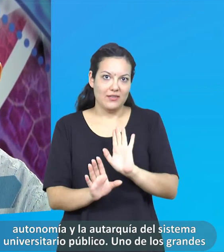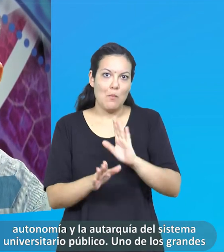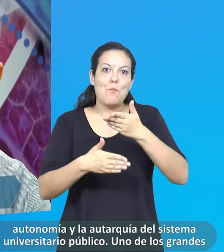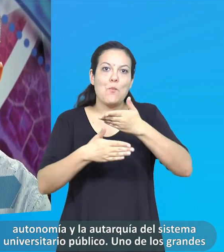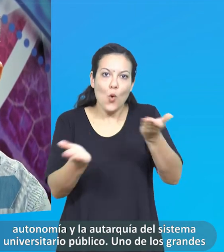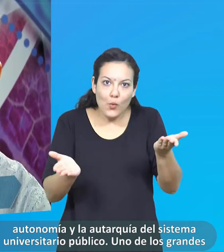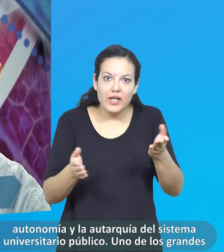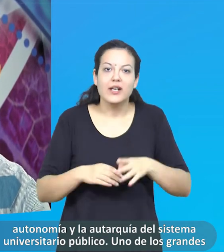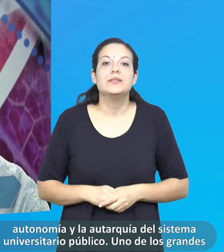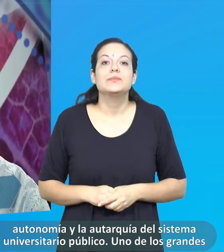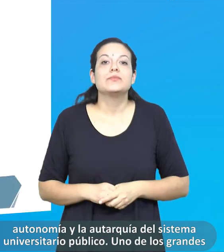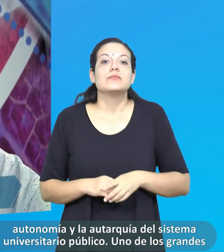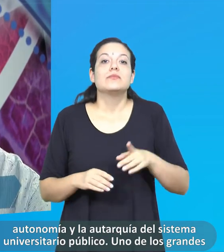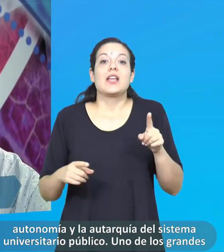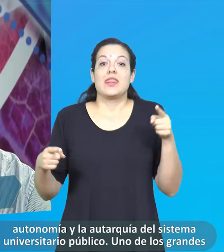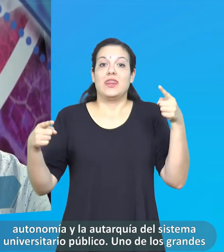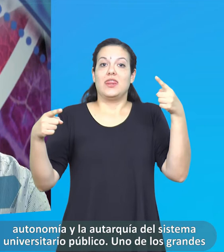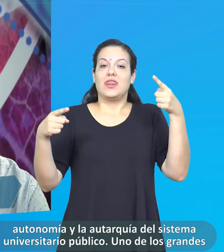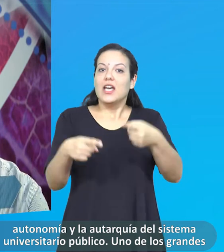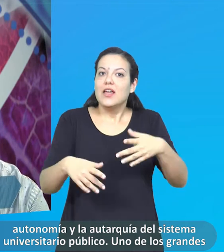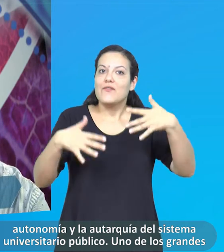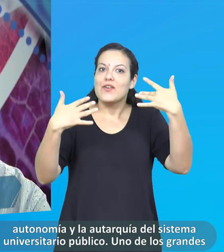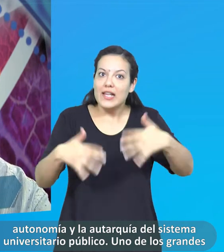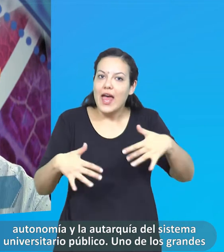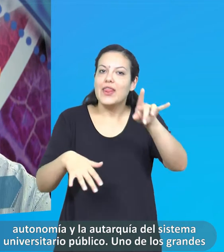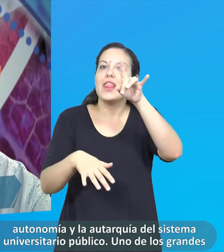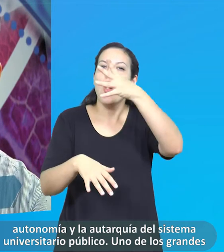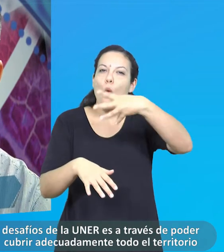Universitario Público. Uno de grandes desafíos de la Uner es a través